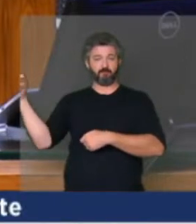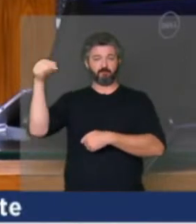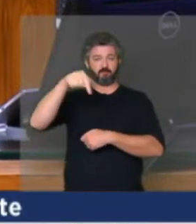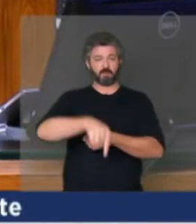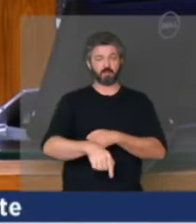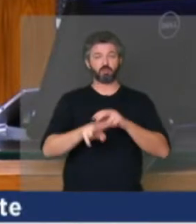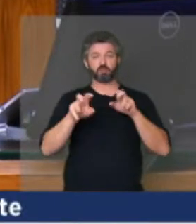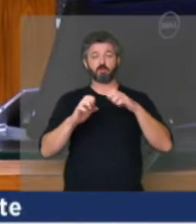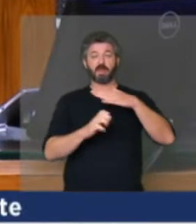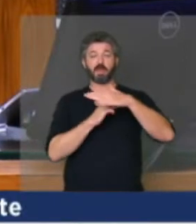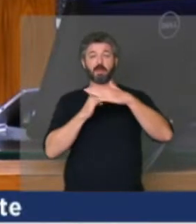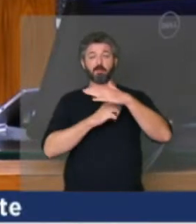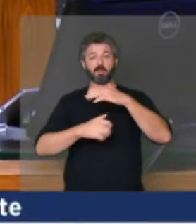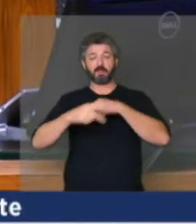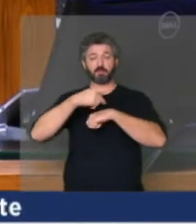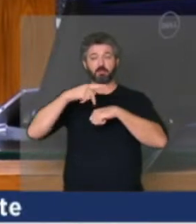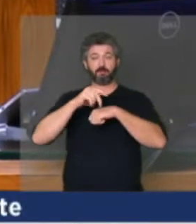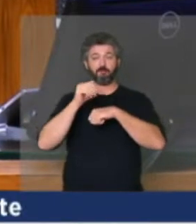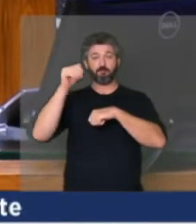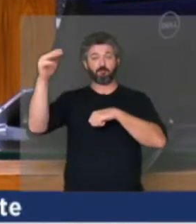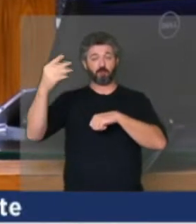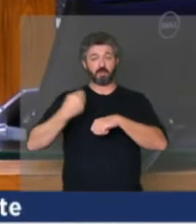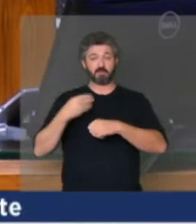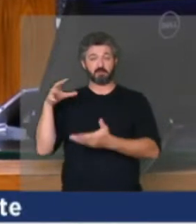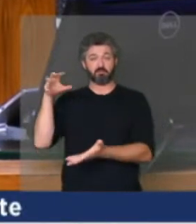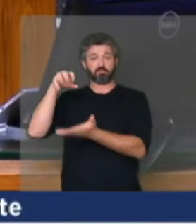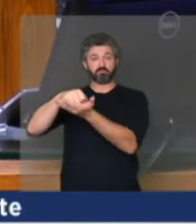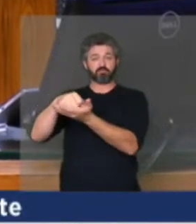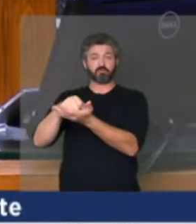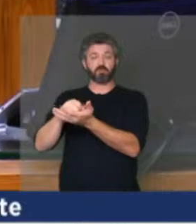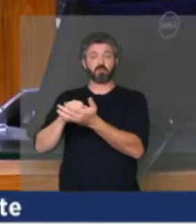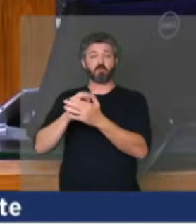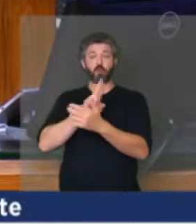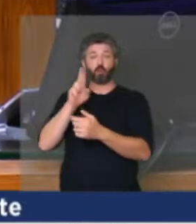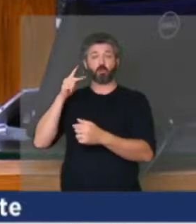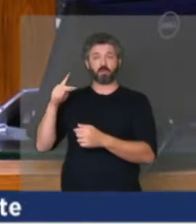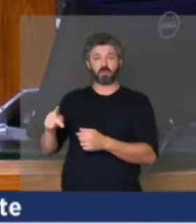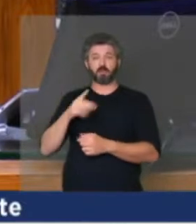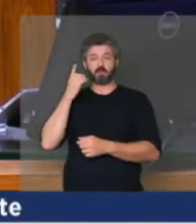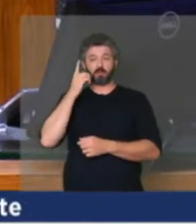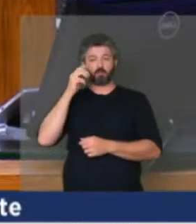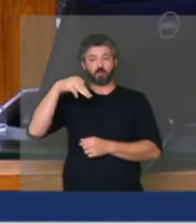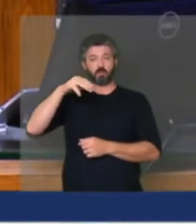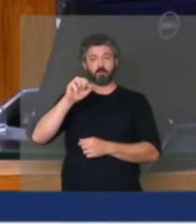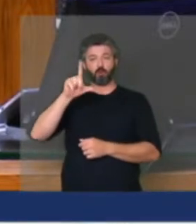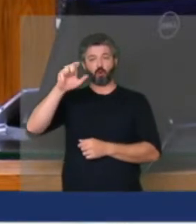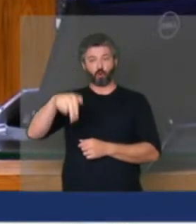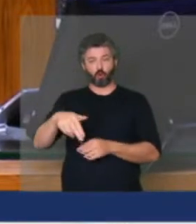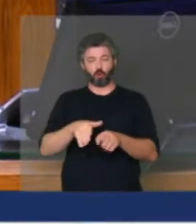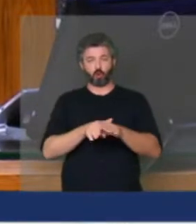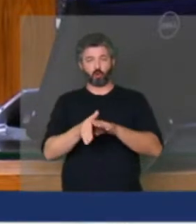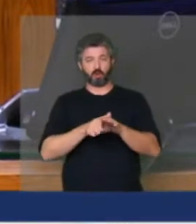SEDIADAS NO EXTERIOR. DEPUTADO ALESSANDRO MOLON E OUTROS. PARA ENCAMINHAR O REQUERIMENTO A FAVOR, DEPUTADO ALESSANDRO MOLON. -- [DEPUTADO]: MUITO